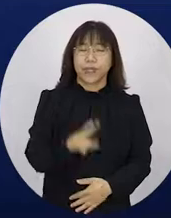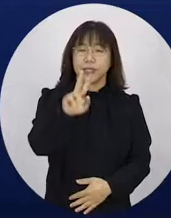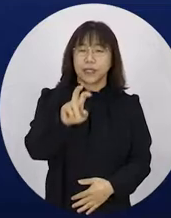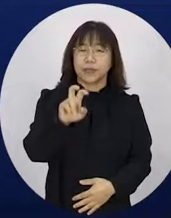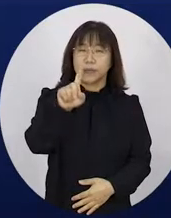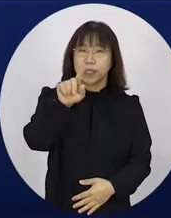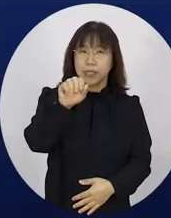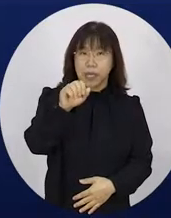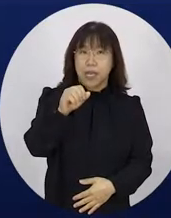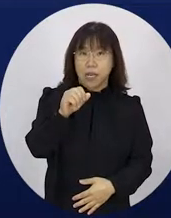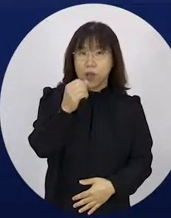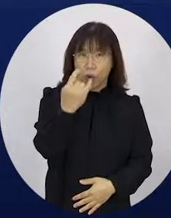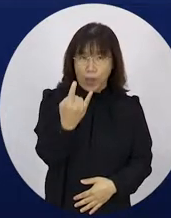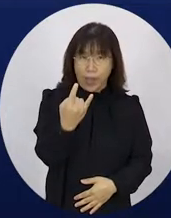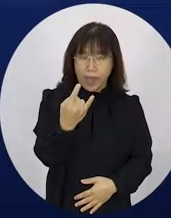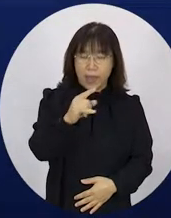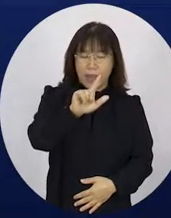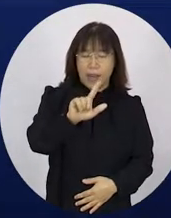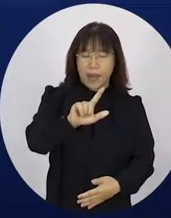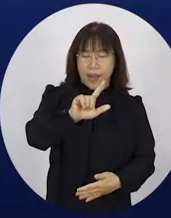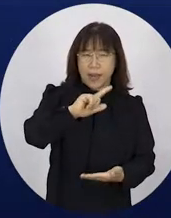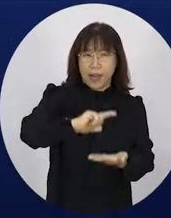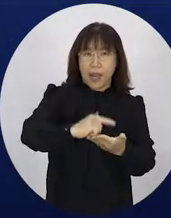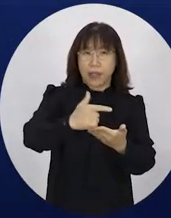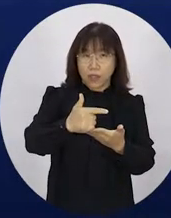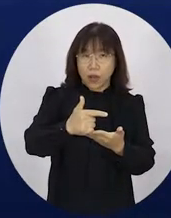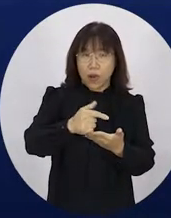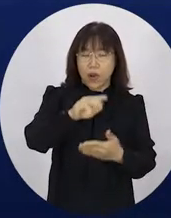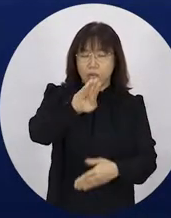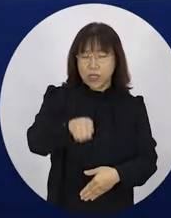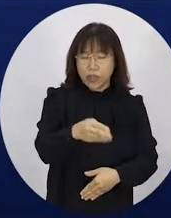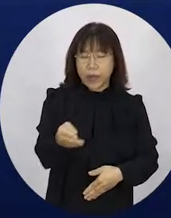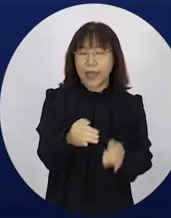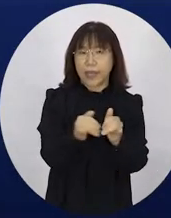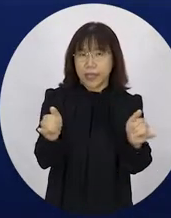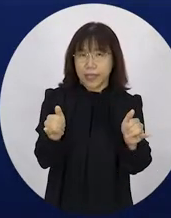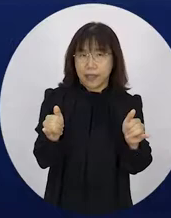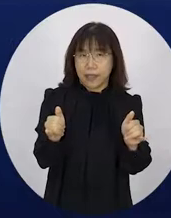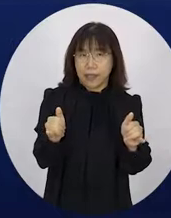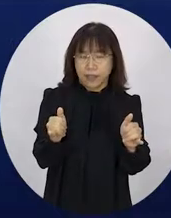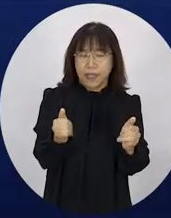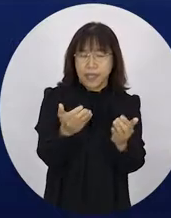第12回のガンソ書道家協会展が 10月の24日開幕式が開かれました。